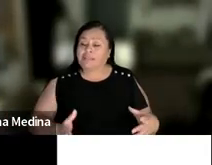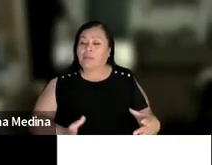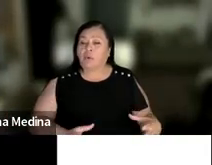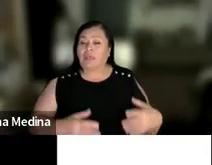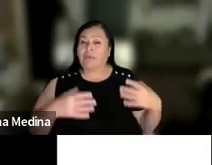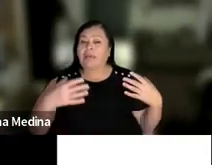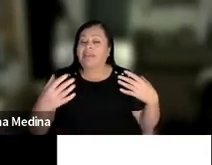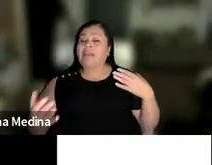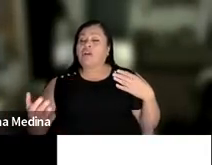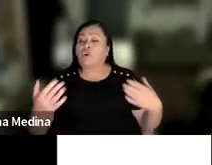que trabajamos con nuestros hijos, con nuestros niños. Observarlos lo más que se pueda para ver cómo podemos ayudarlos.